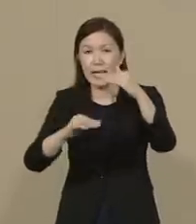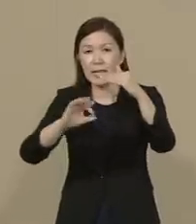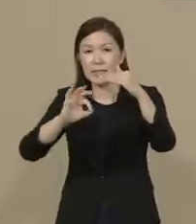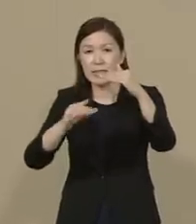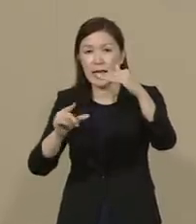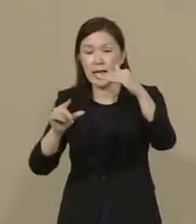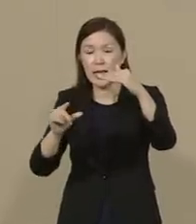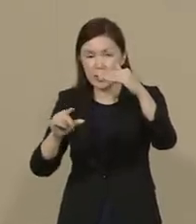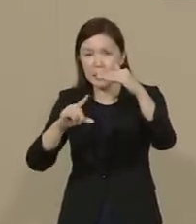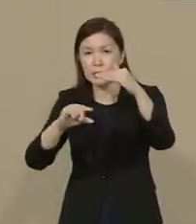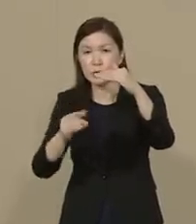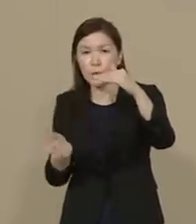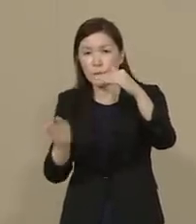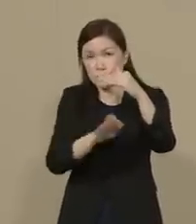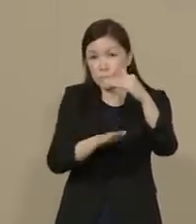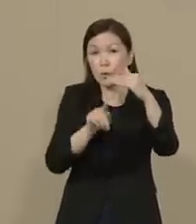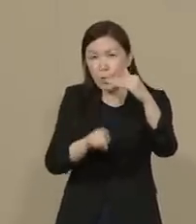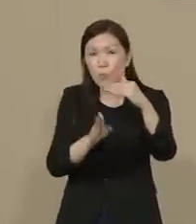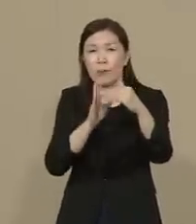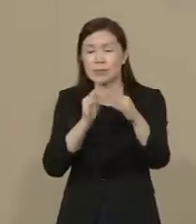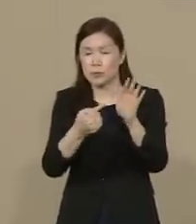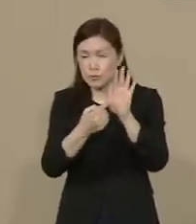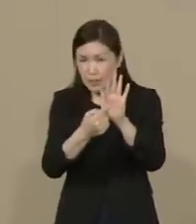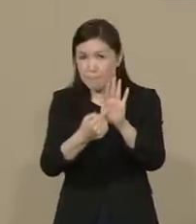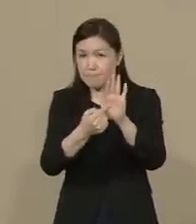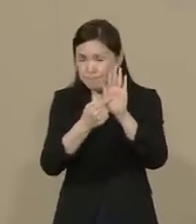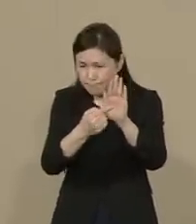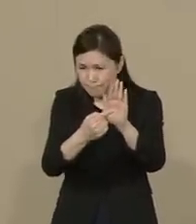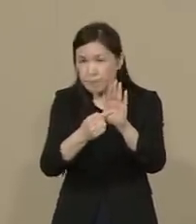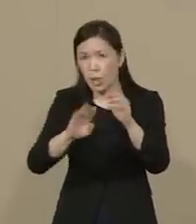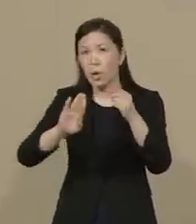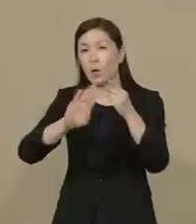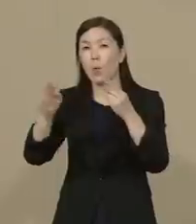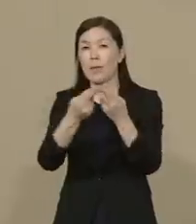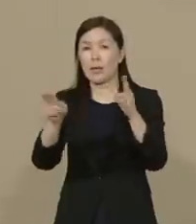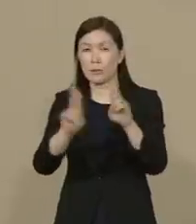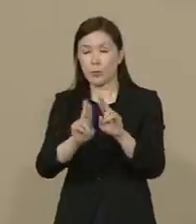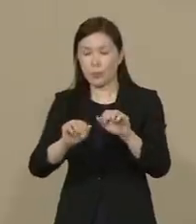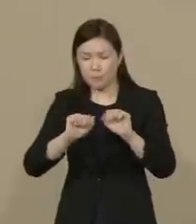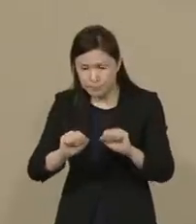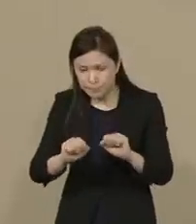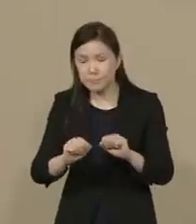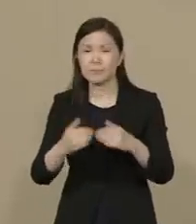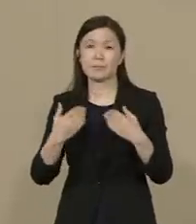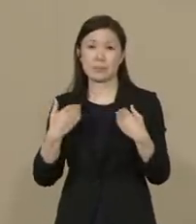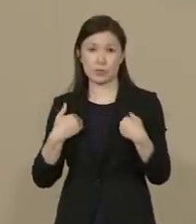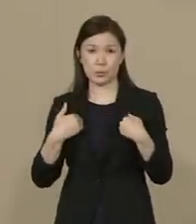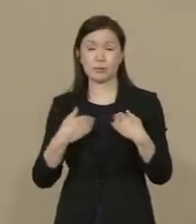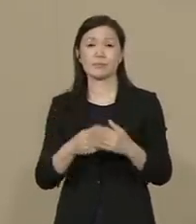唯一その実現を訴えてきた公明党 が頑張らなければなりません